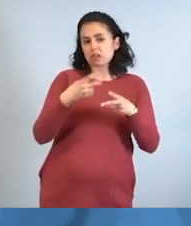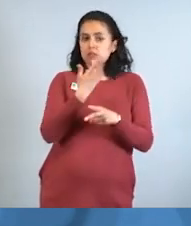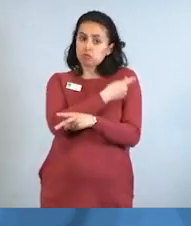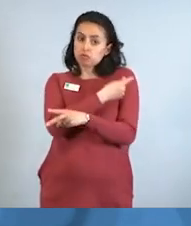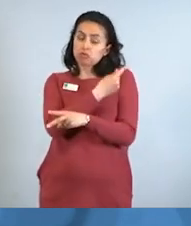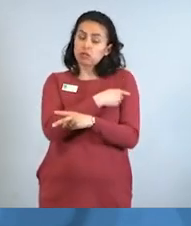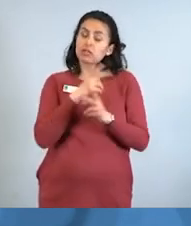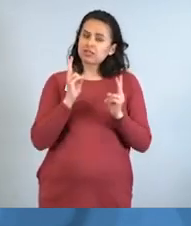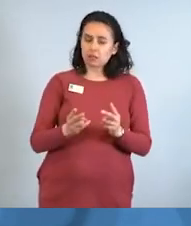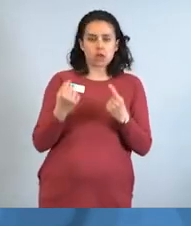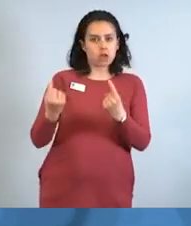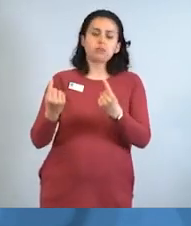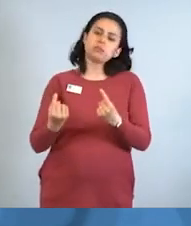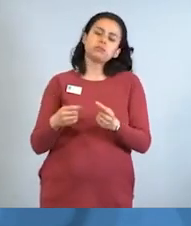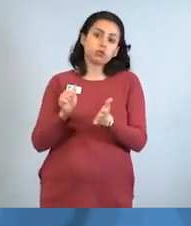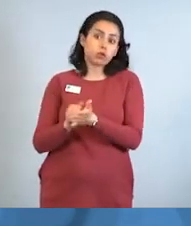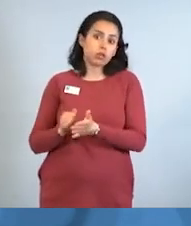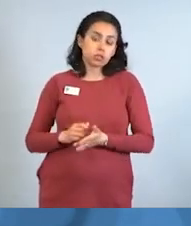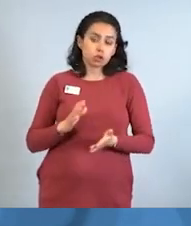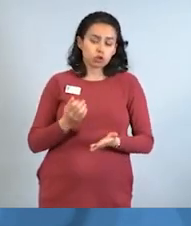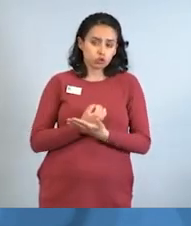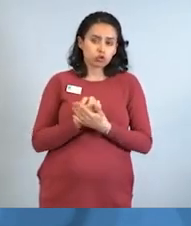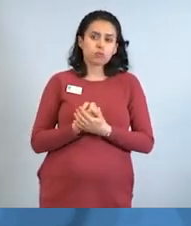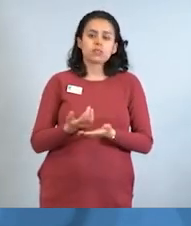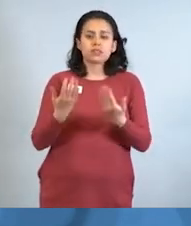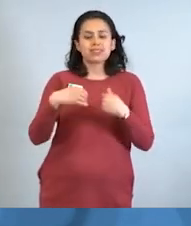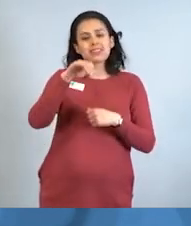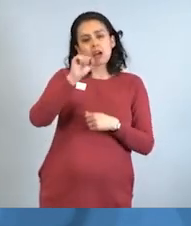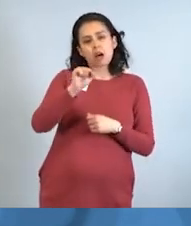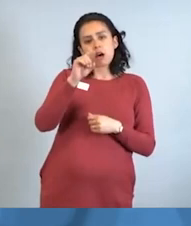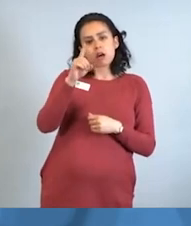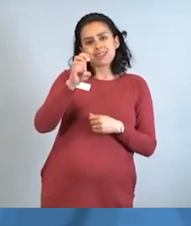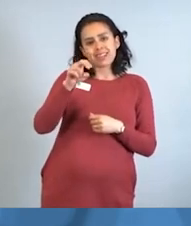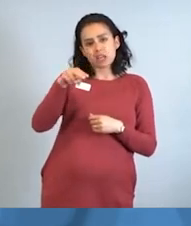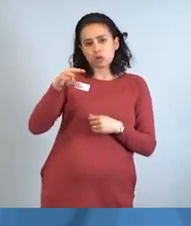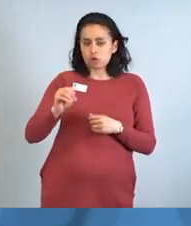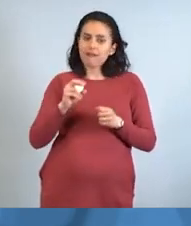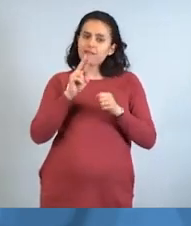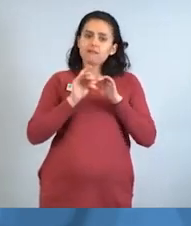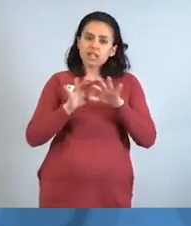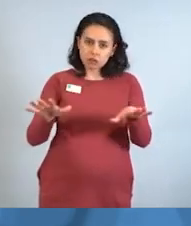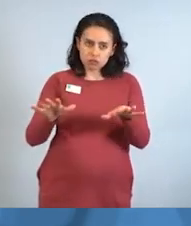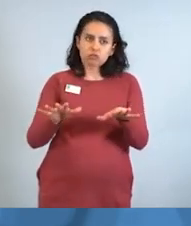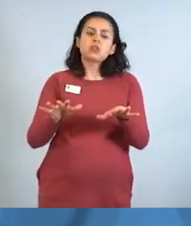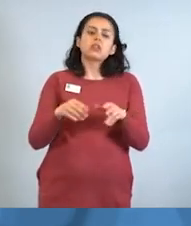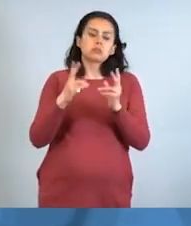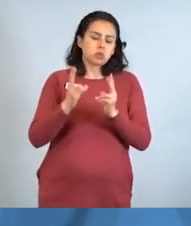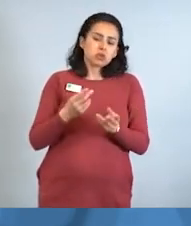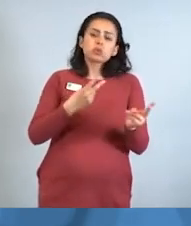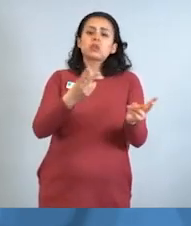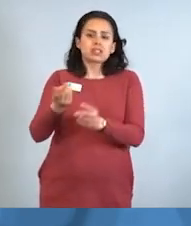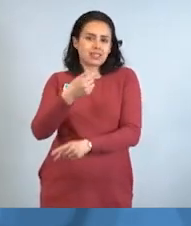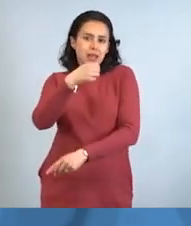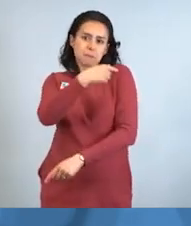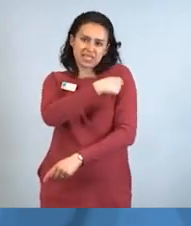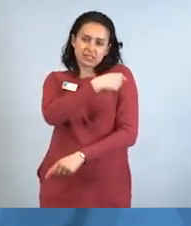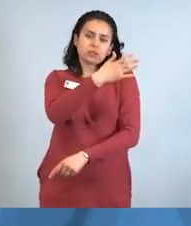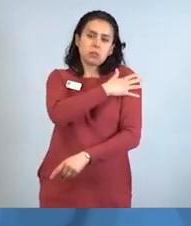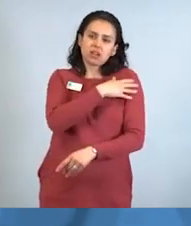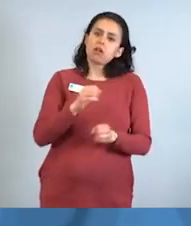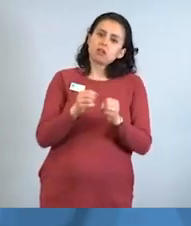AstraZenecan adenovirusvektorirokotteelle on myös tyypillistä pistopaikan oireet, kipu, punoitus, turvotus ja kuumotus,